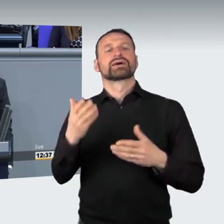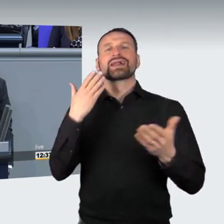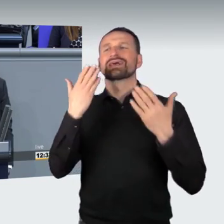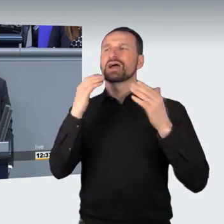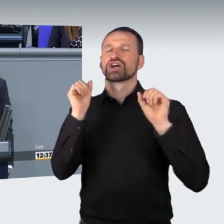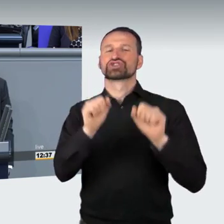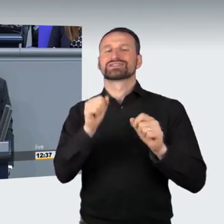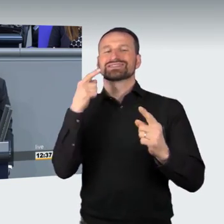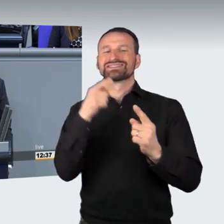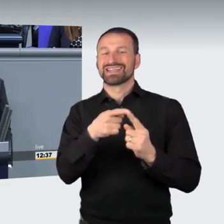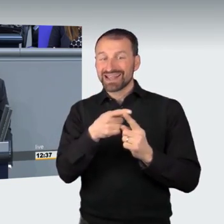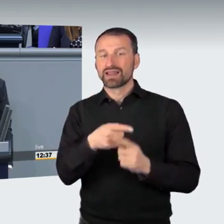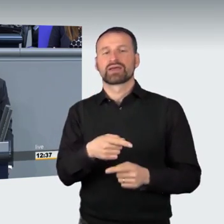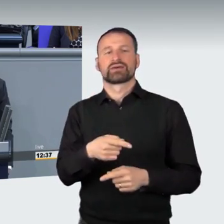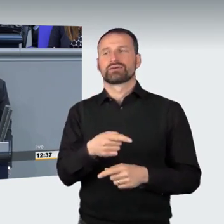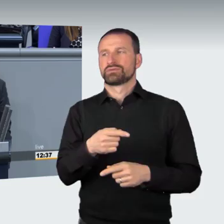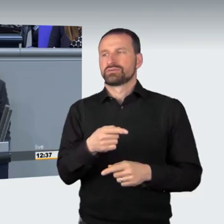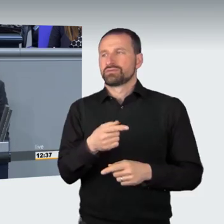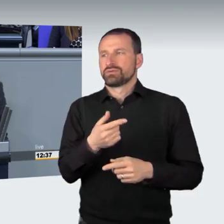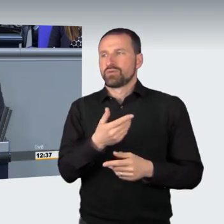noch sind wir in der Koalition, auch wenn ihr euch etwas anderes wünscht.